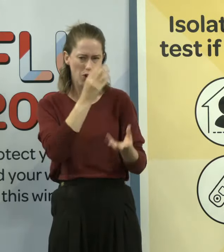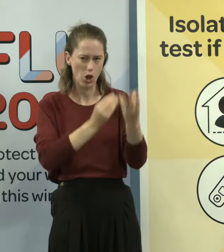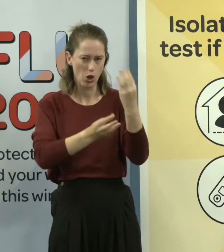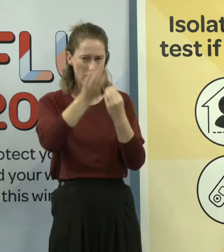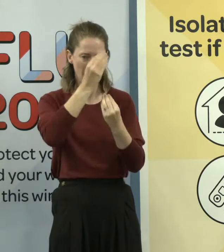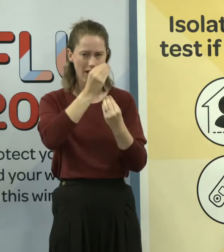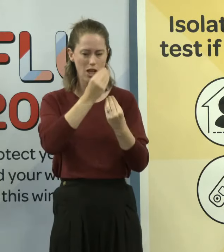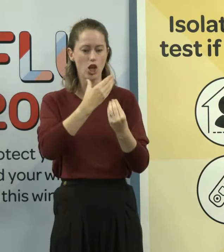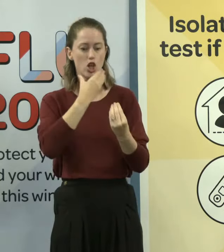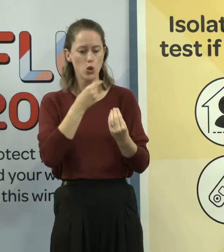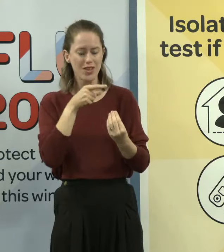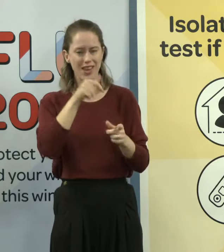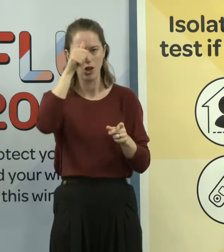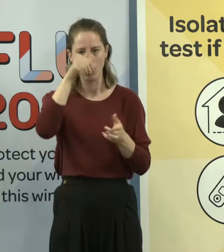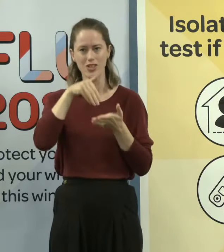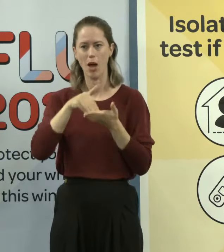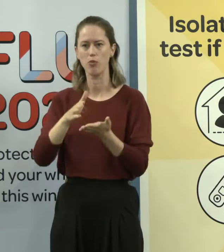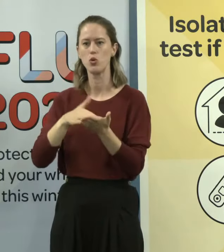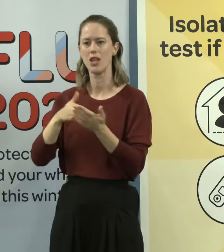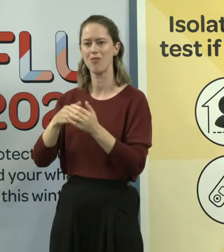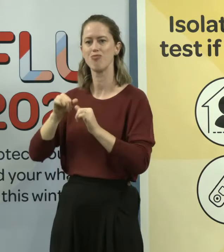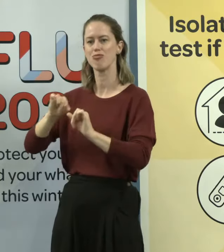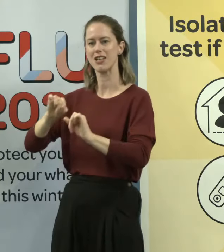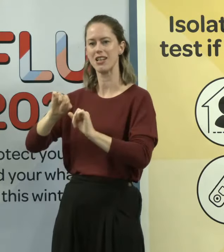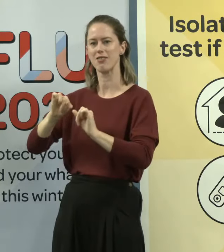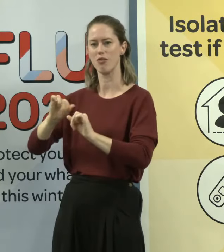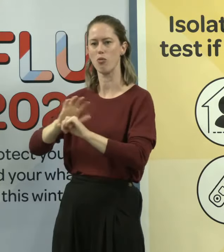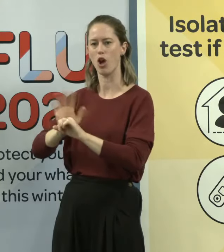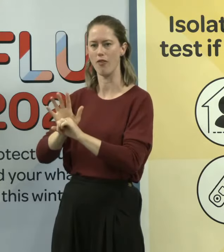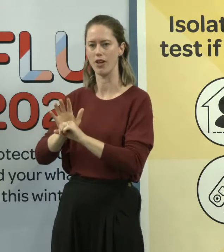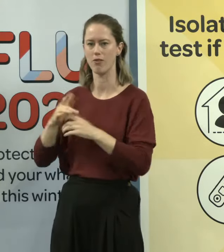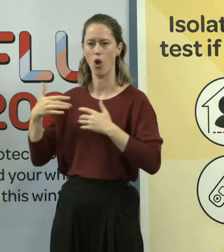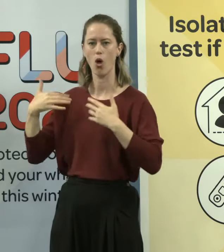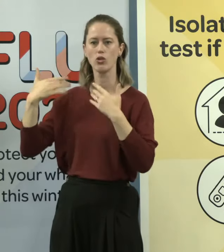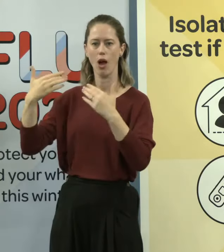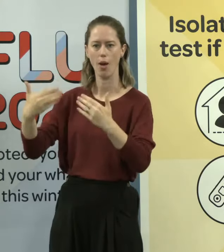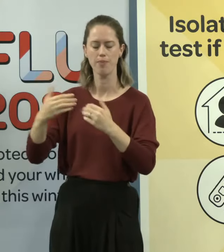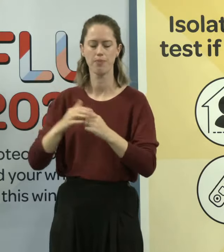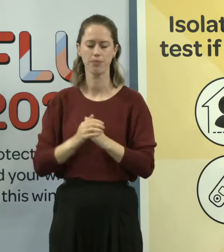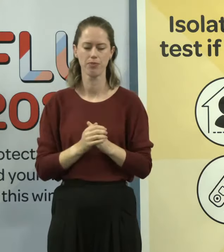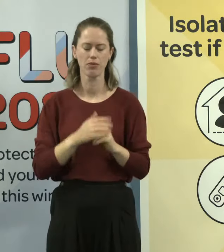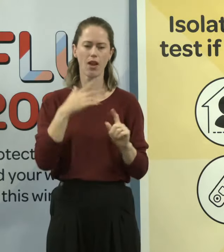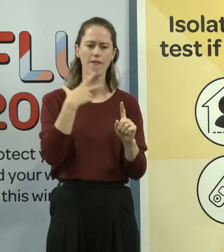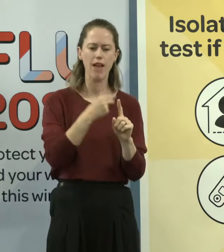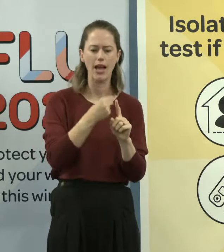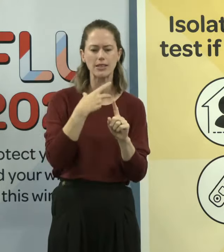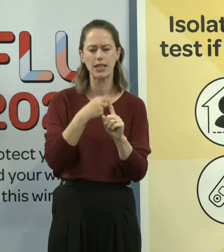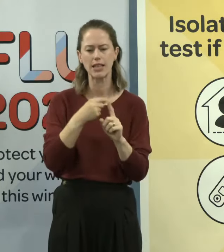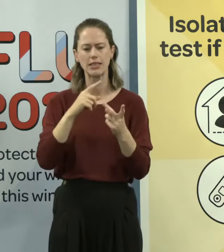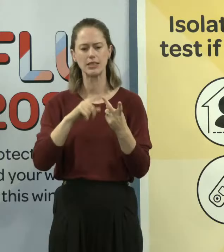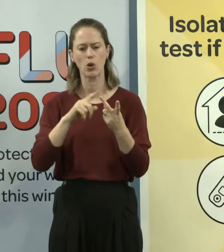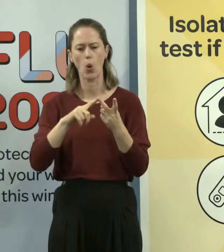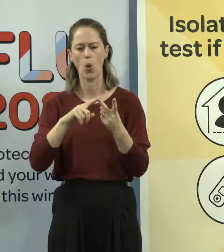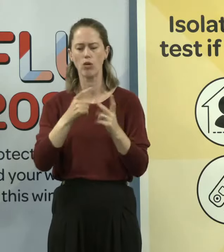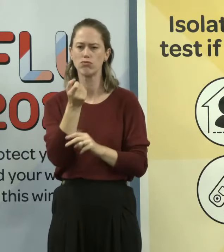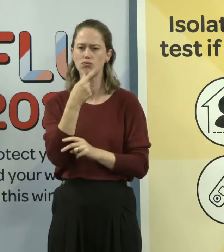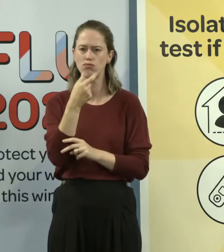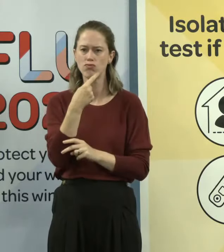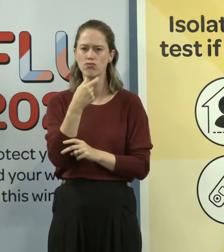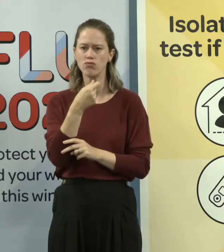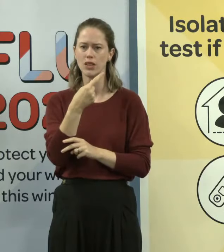whakamahi i taua matauranga, kua